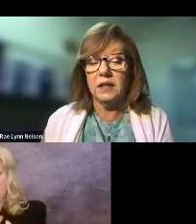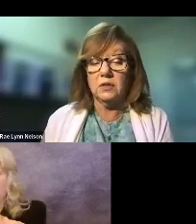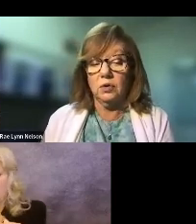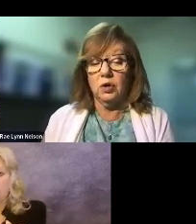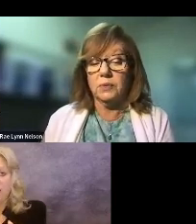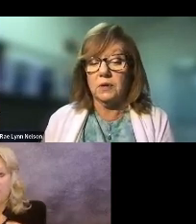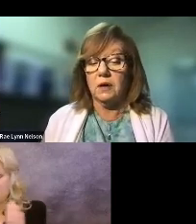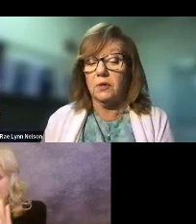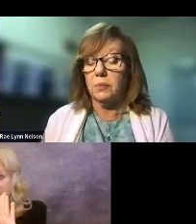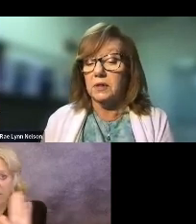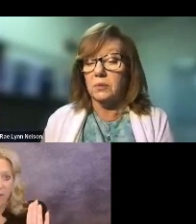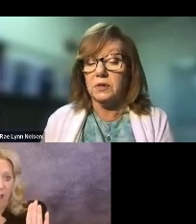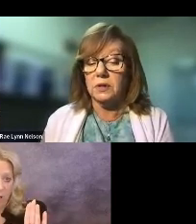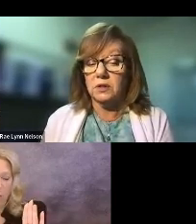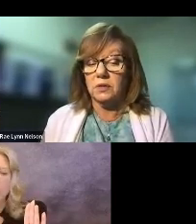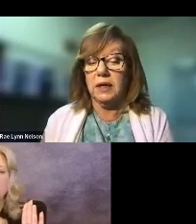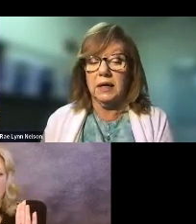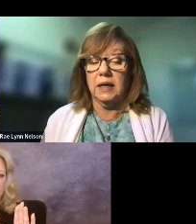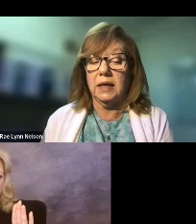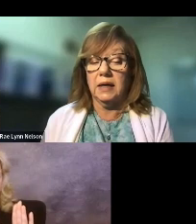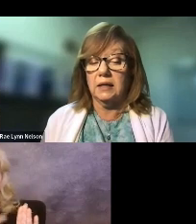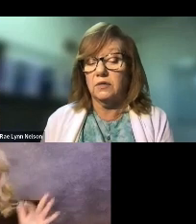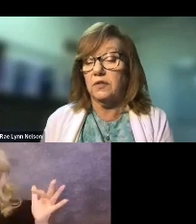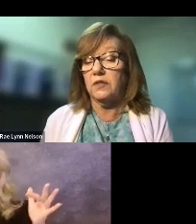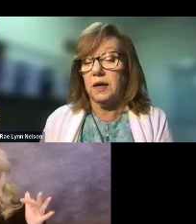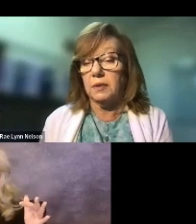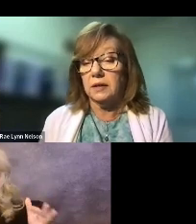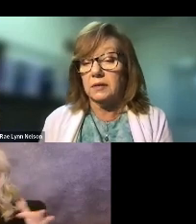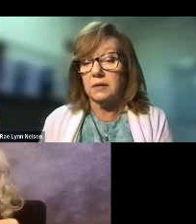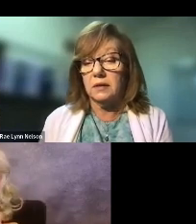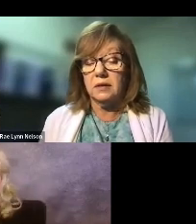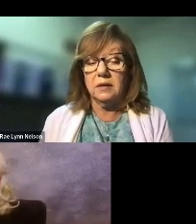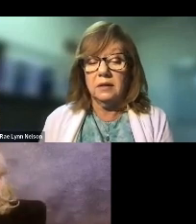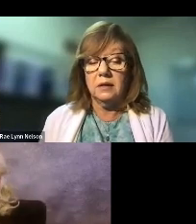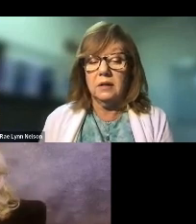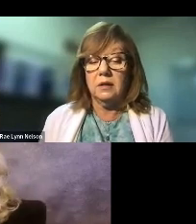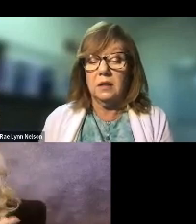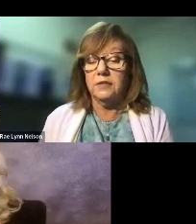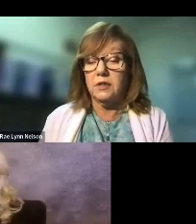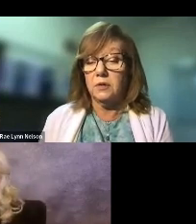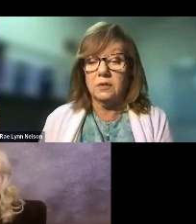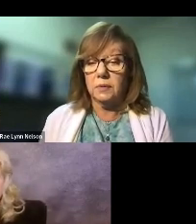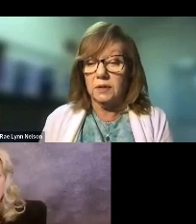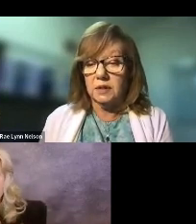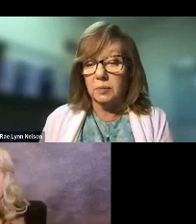estos grupos ofrecen recursos, capacitación y orientación para familias de estudiantes con